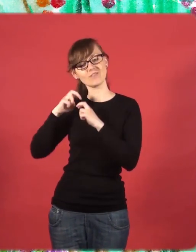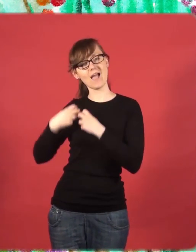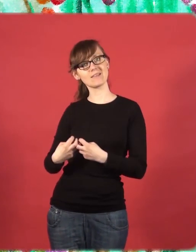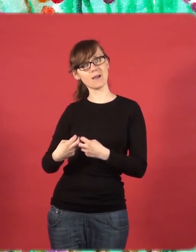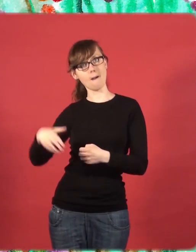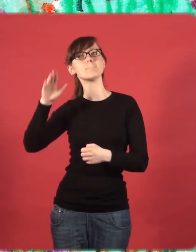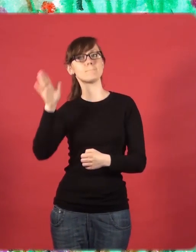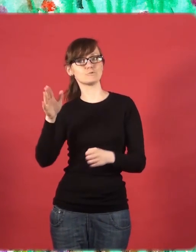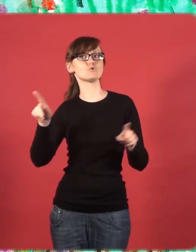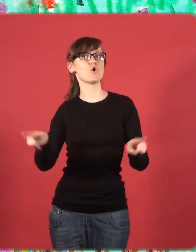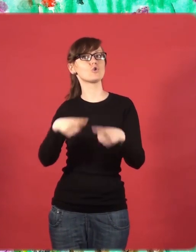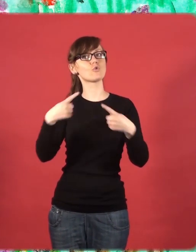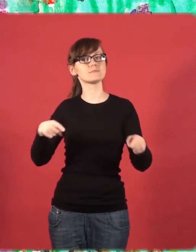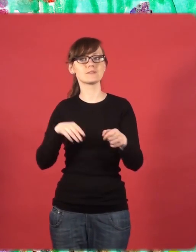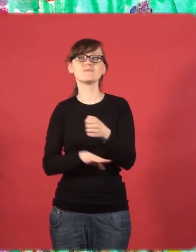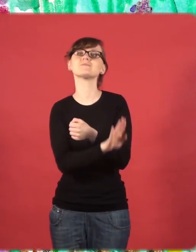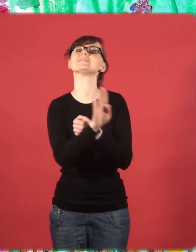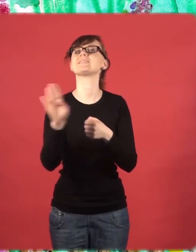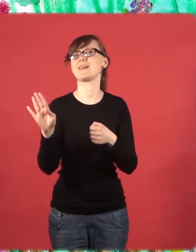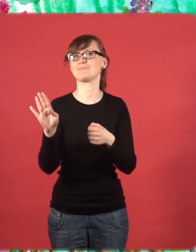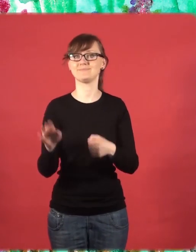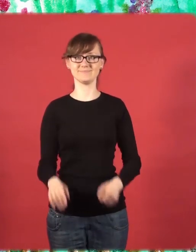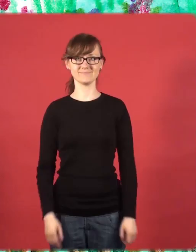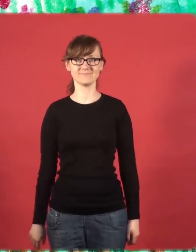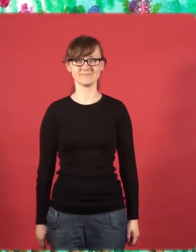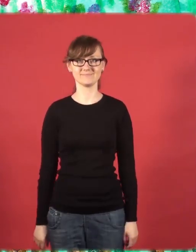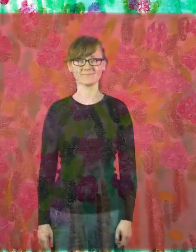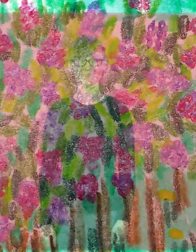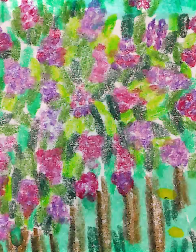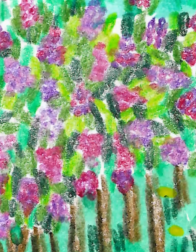Ania została wyznaczona do dwóch dialogów i deklamacji. Miała również wystąpić w żywym obrazie.